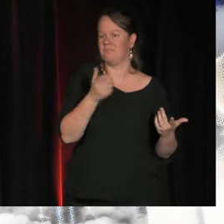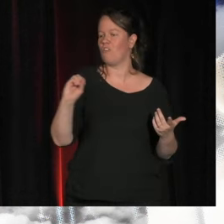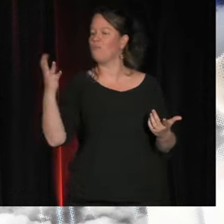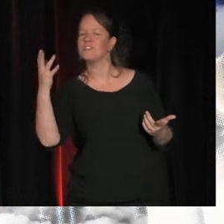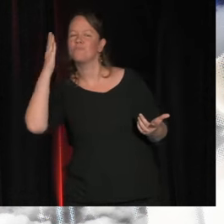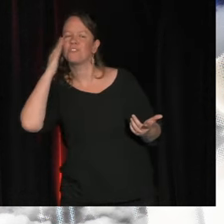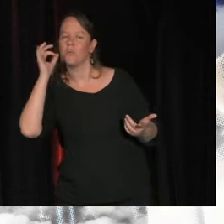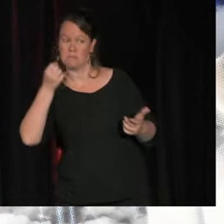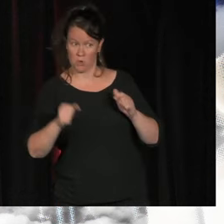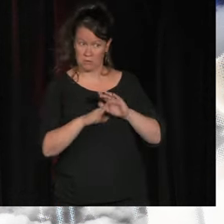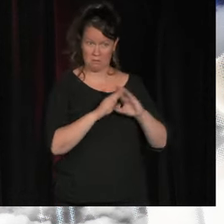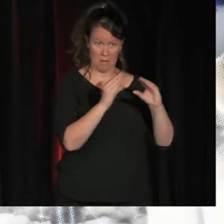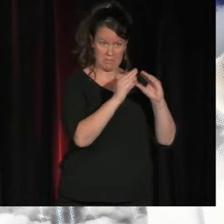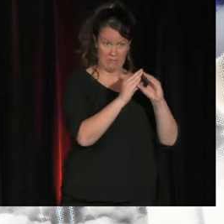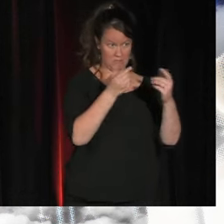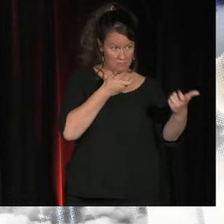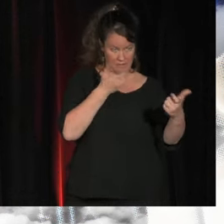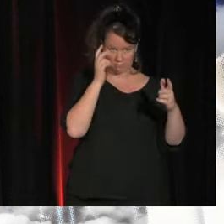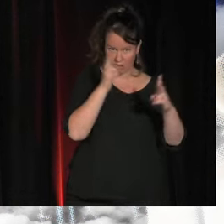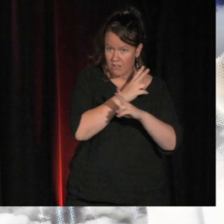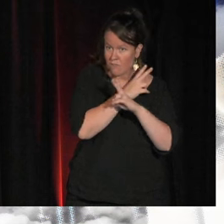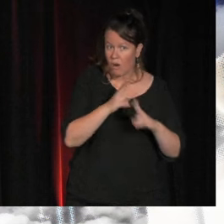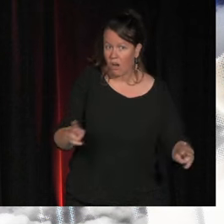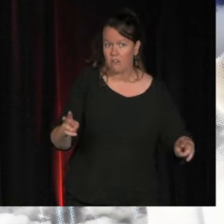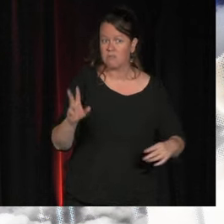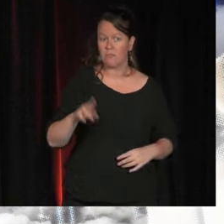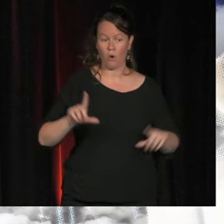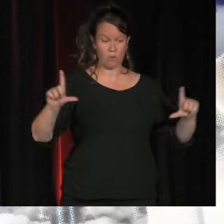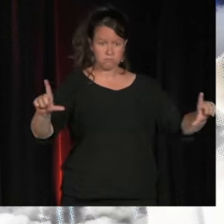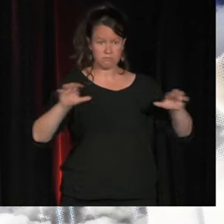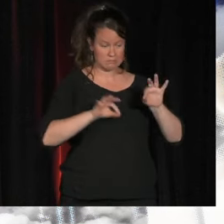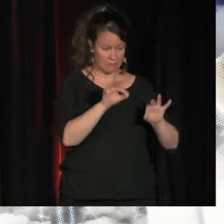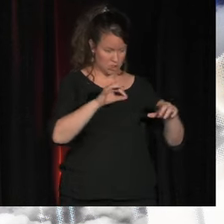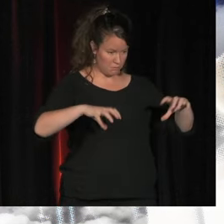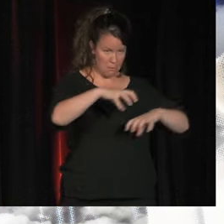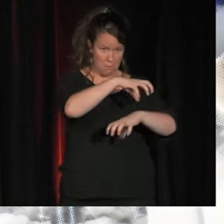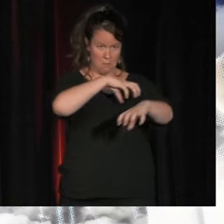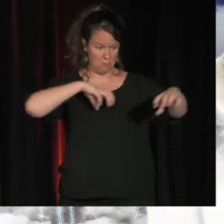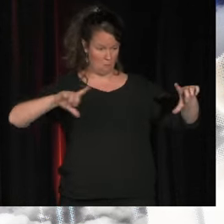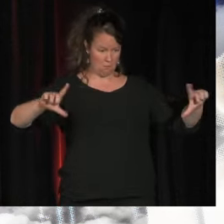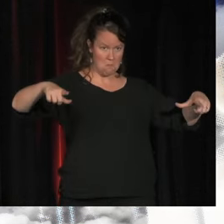Mais l'ADN de Blizzard, à l'époque, ce n'était pas du tout ça, parce que c'était vraiment du RTS, donc du jeu de stratégie, et Diablo. Oui, parce qu'ils avaient leur…